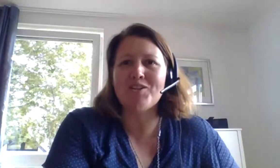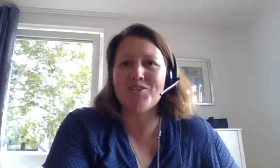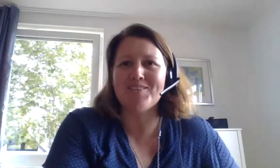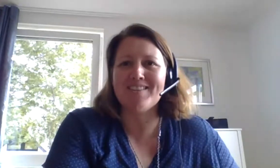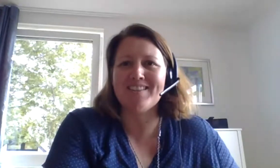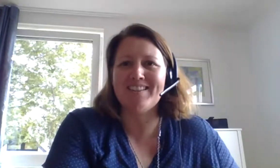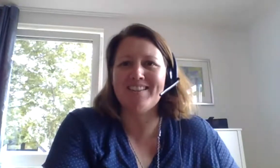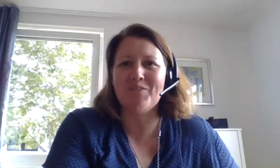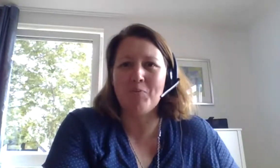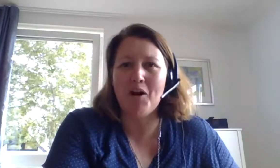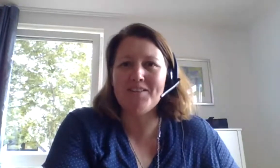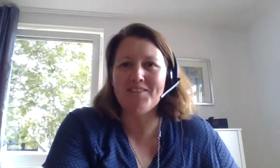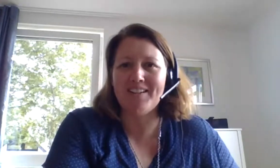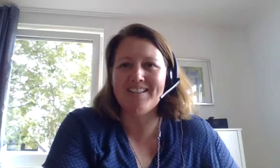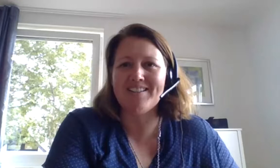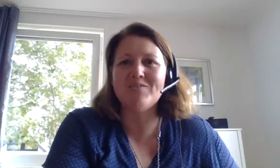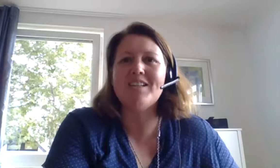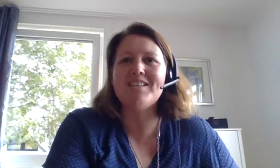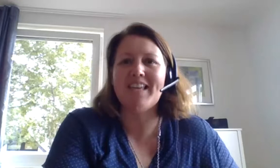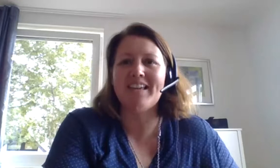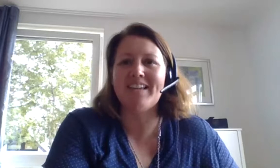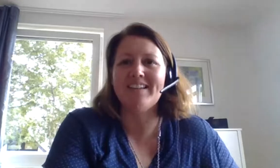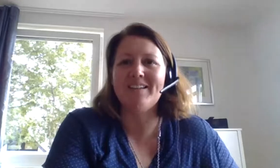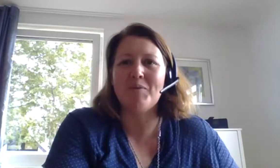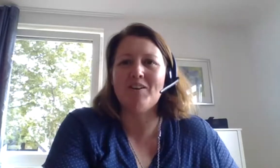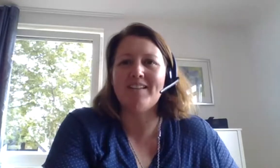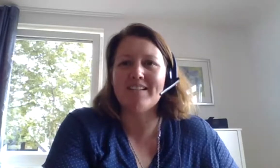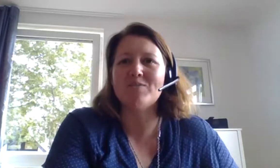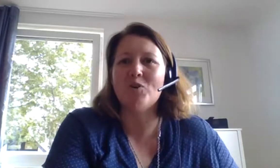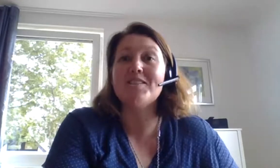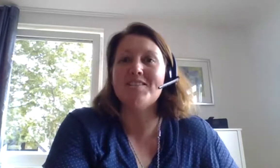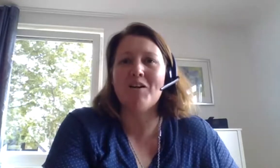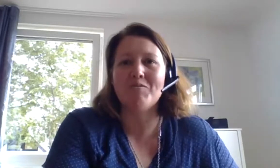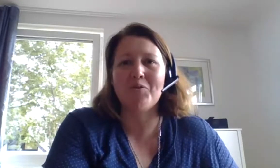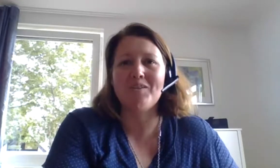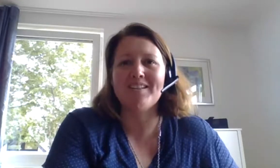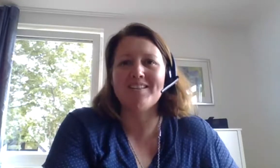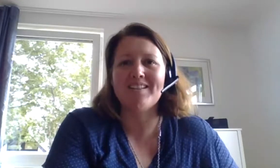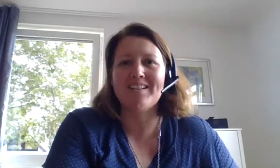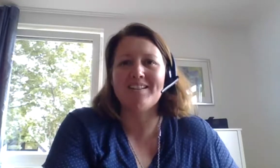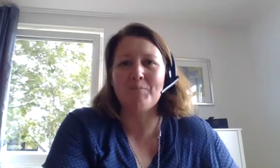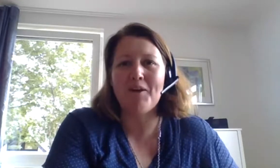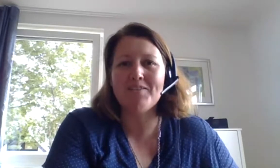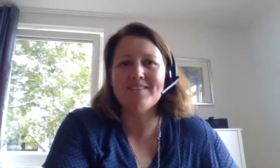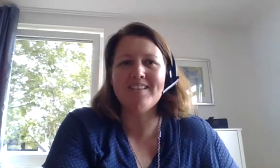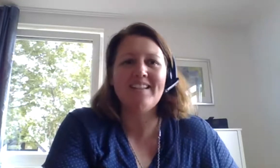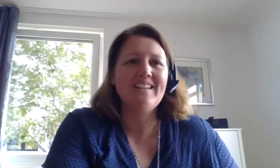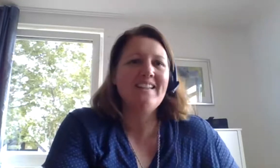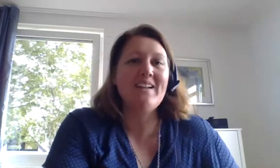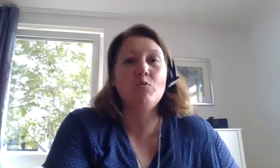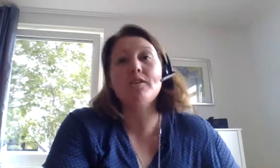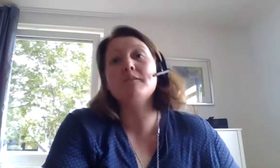فقد أثار ذلك بعض الأسئلة لدي أيضا حول ما هو الدور الفعلي للأهالي في هذه العملية